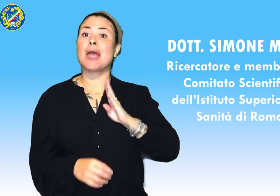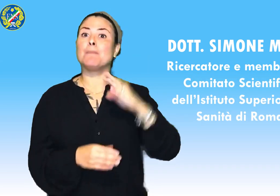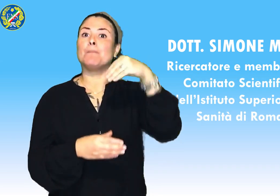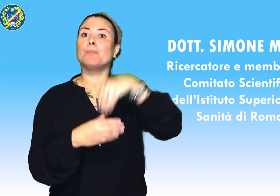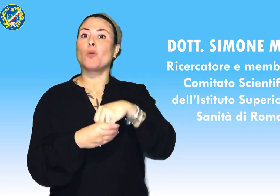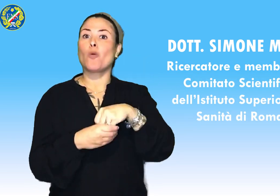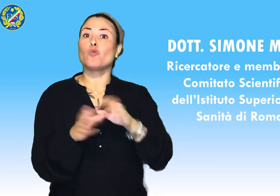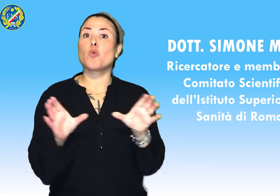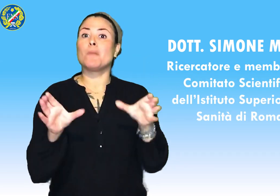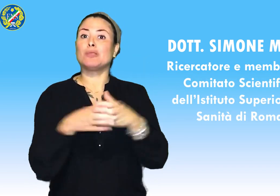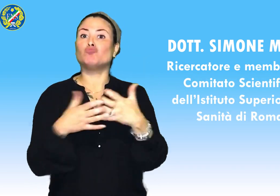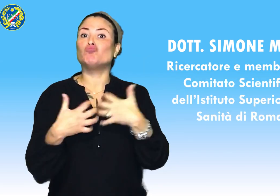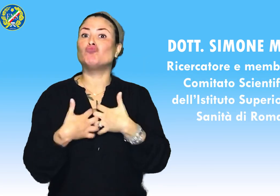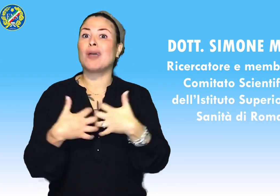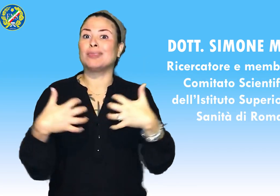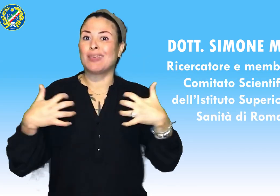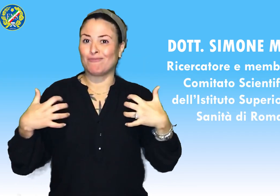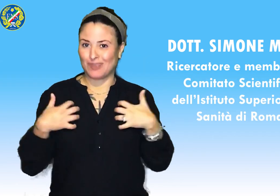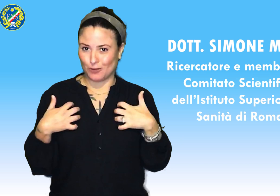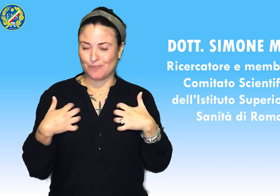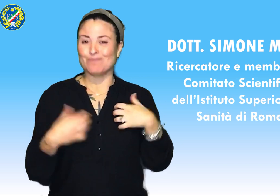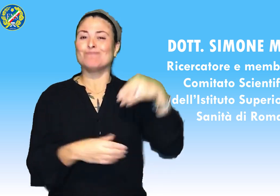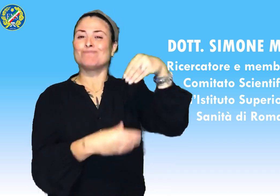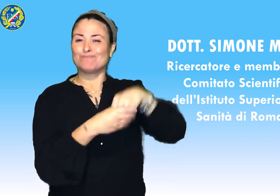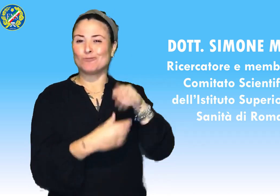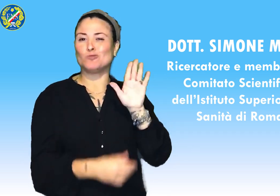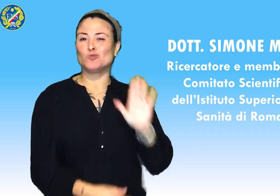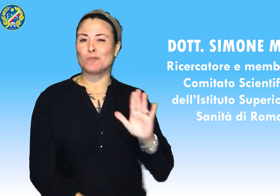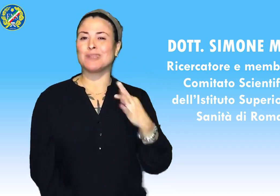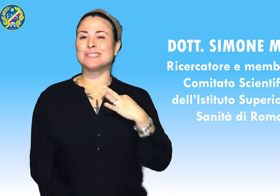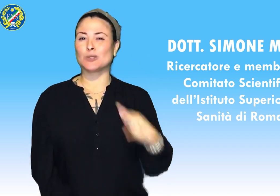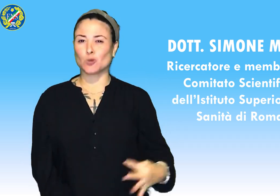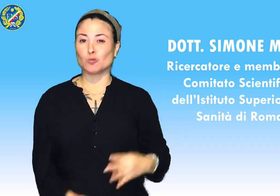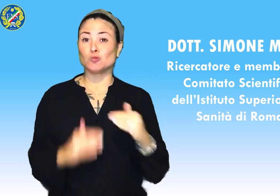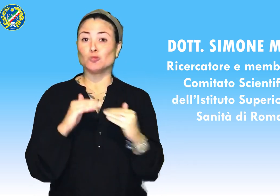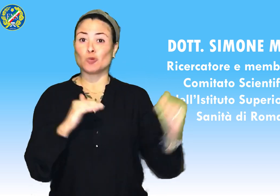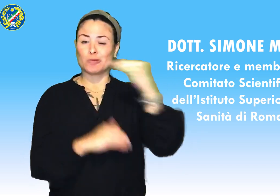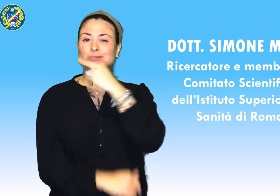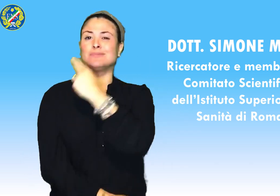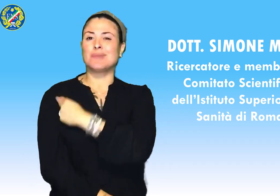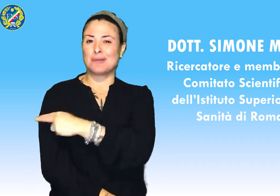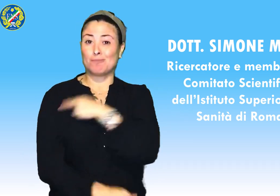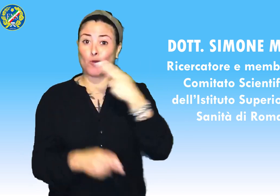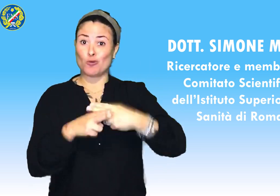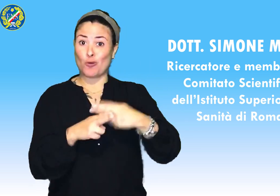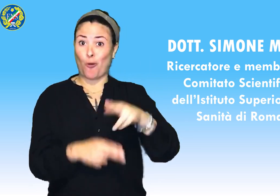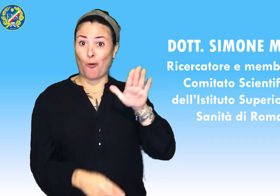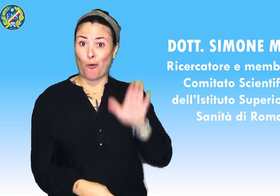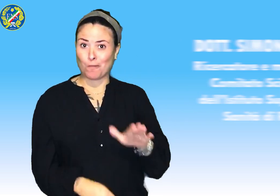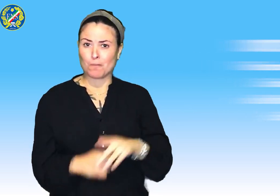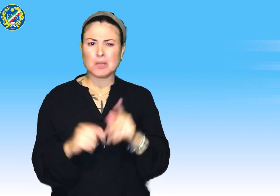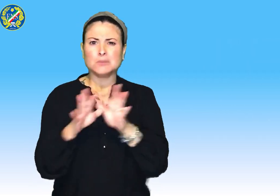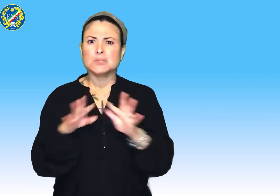Il relatore del prossimo ciclo di incontri è il Dott. Simone Macrì,